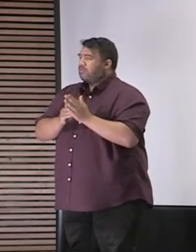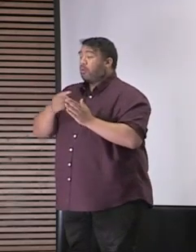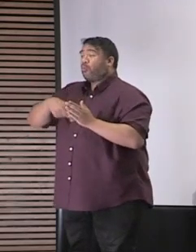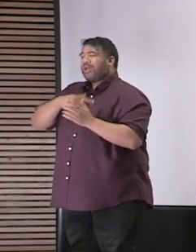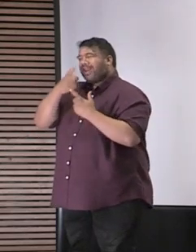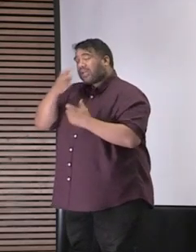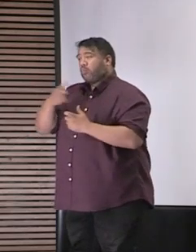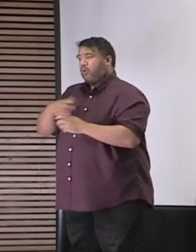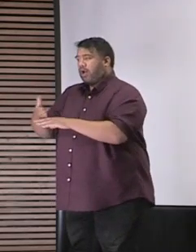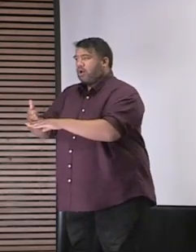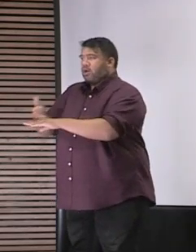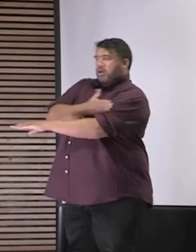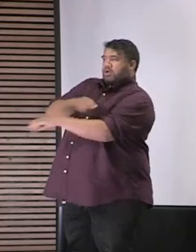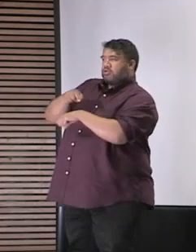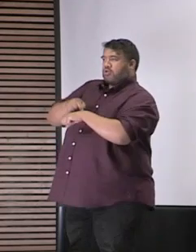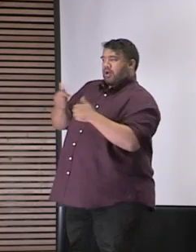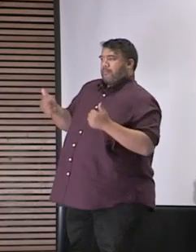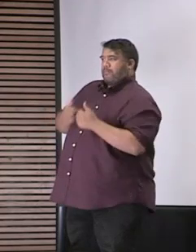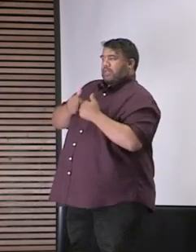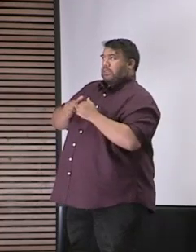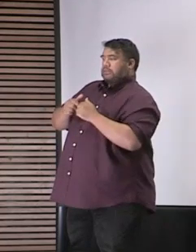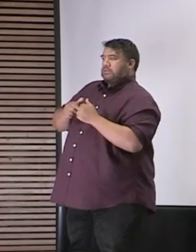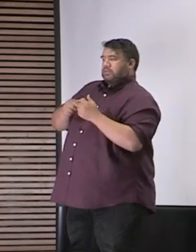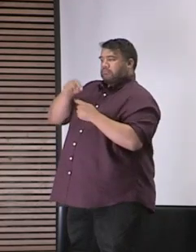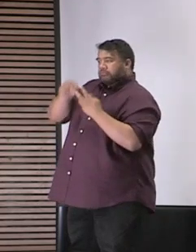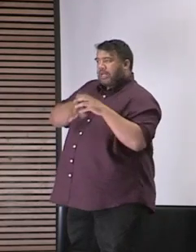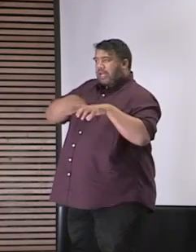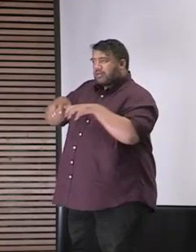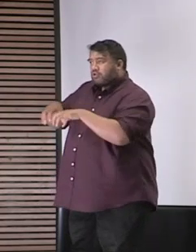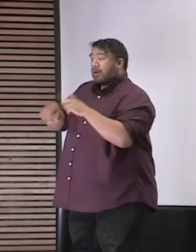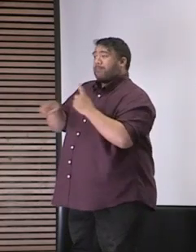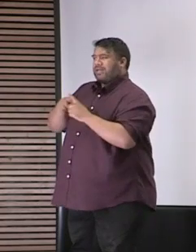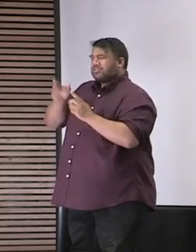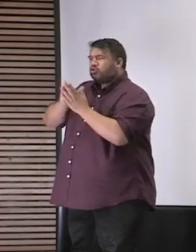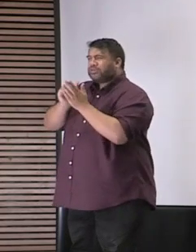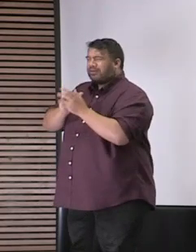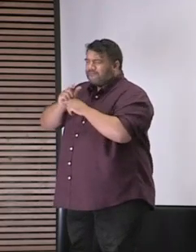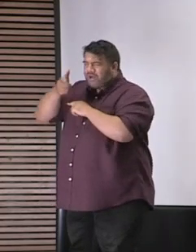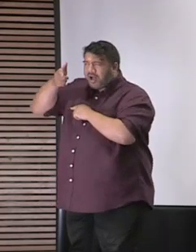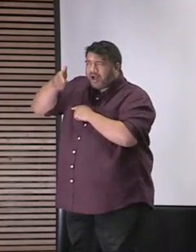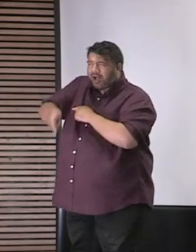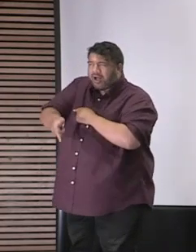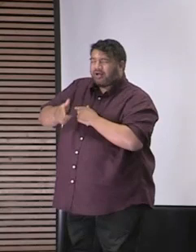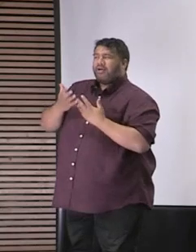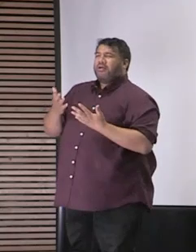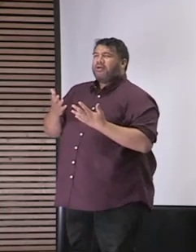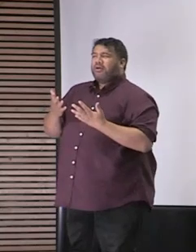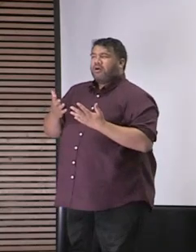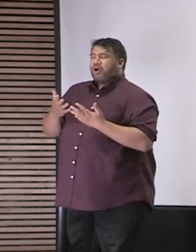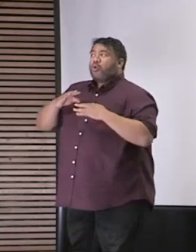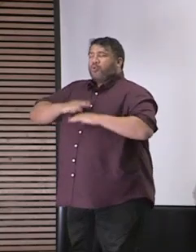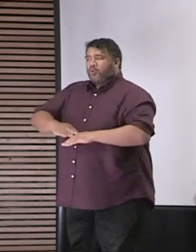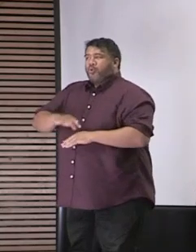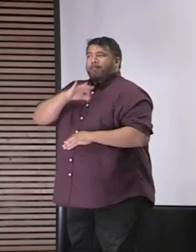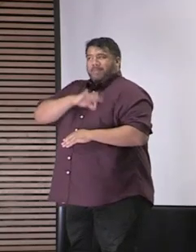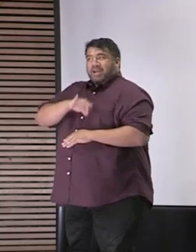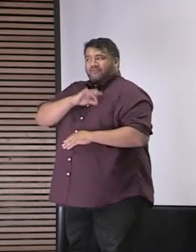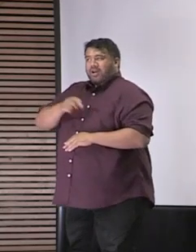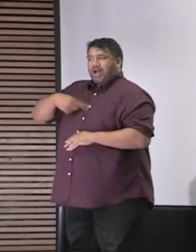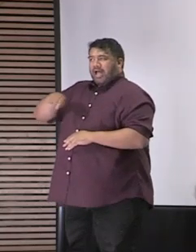Nuestra tasa de casos y número